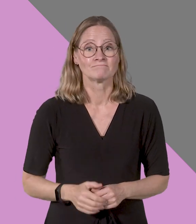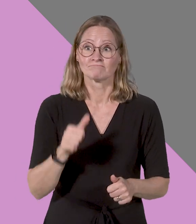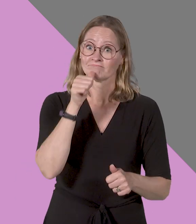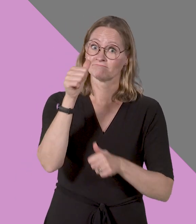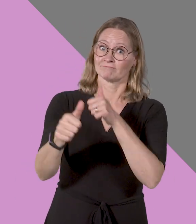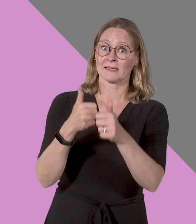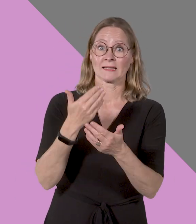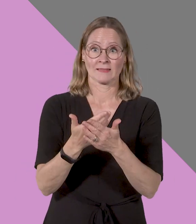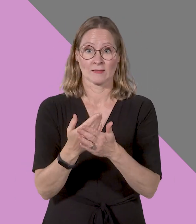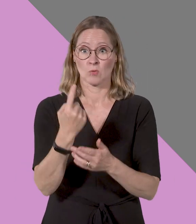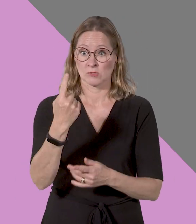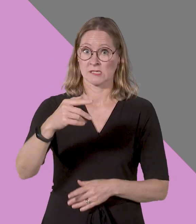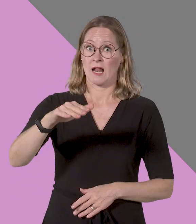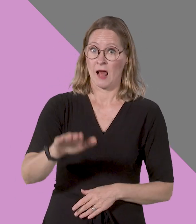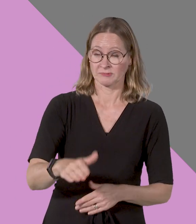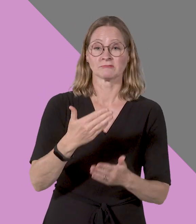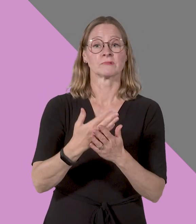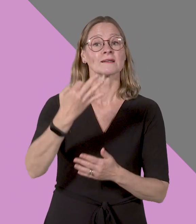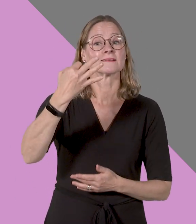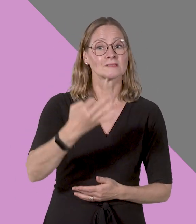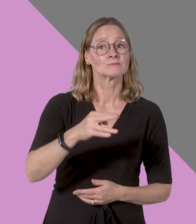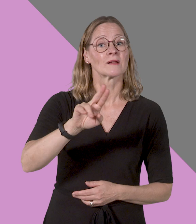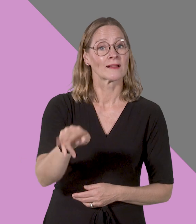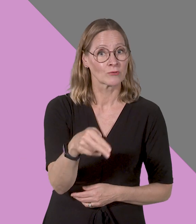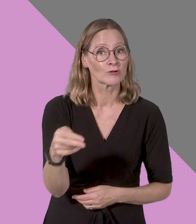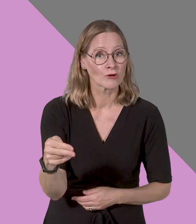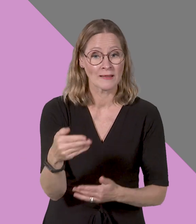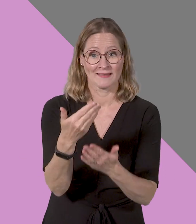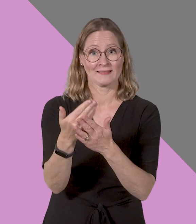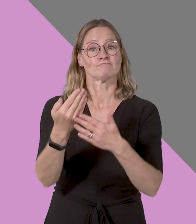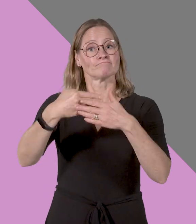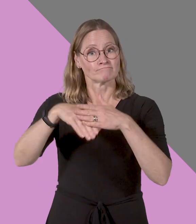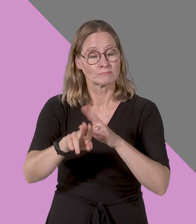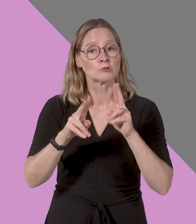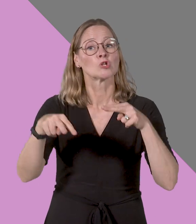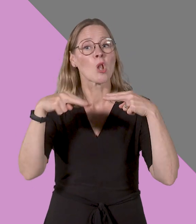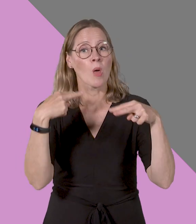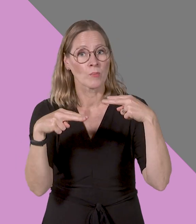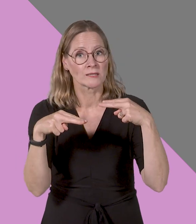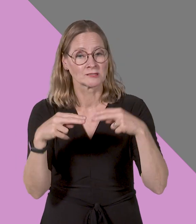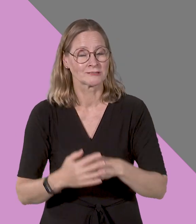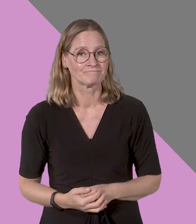Osallistumishinta on 80 euroa per lapsi, ja lounaat sisältyvät hintaan.